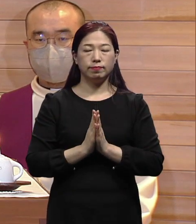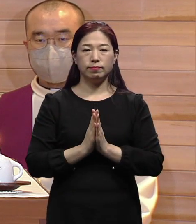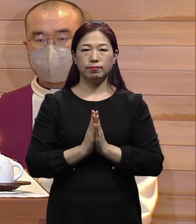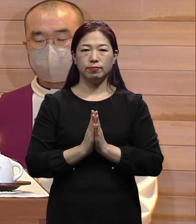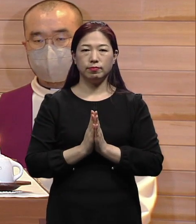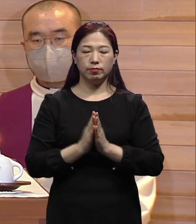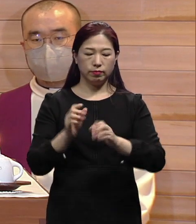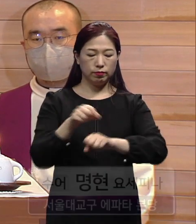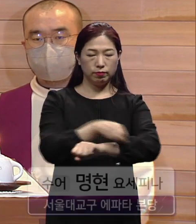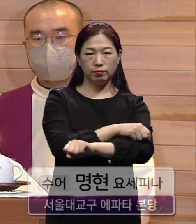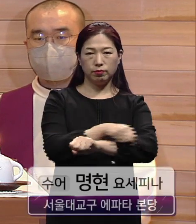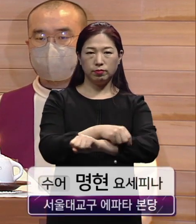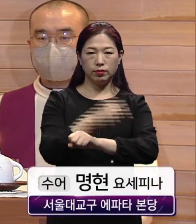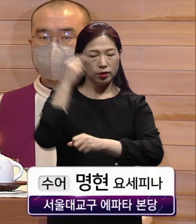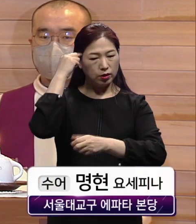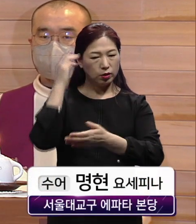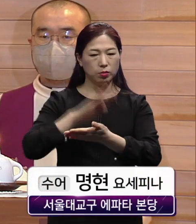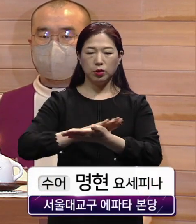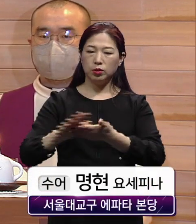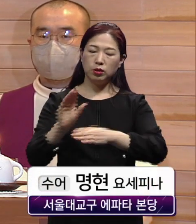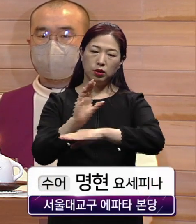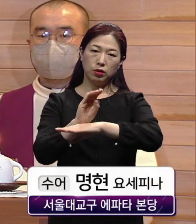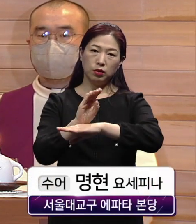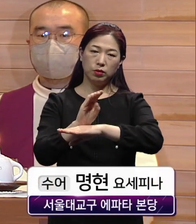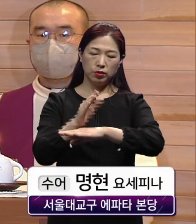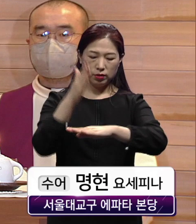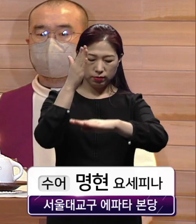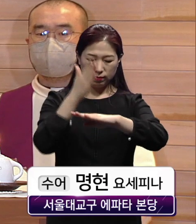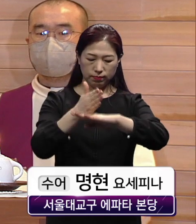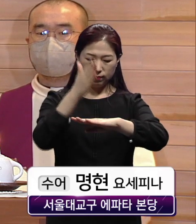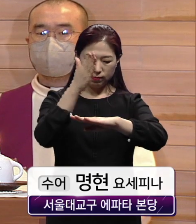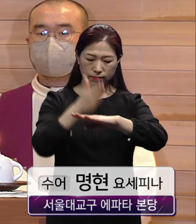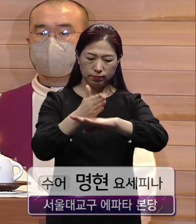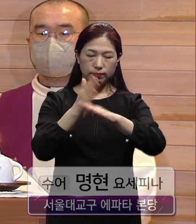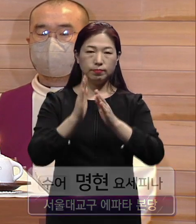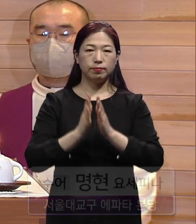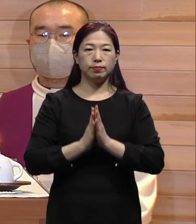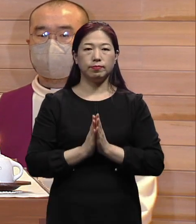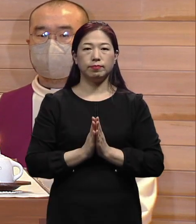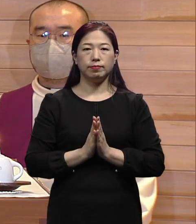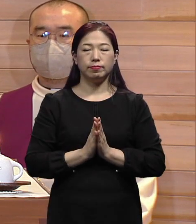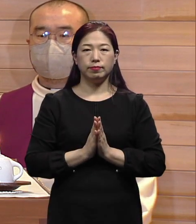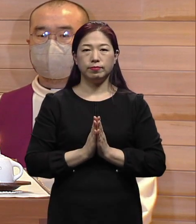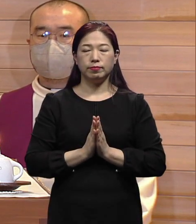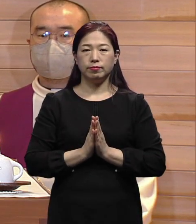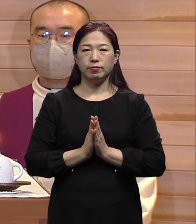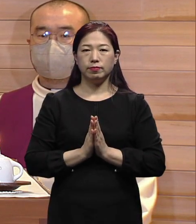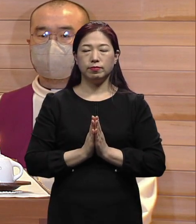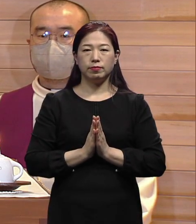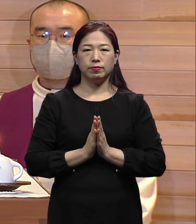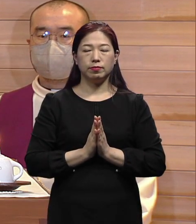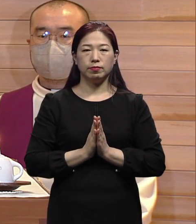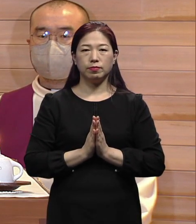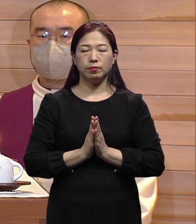특별히 평화방송 관계자 여러분들에게도 깊은 감사의 인사를 전합니다